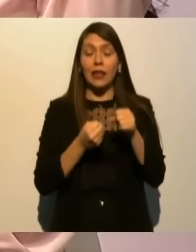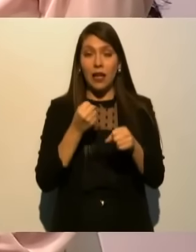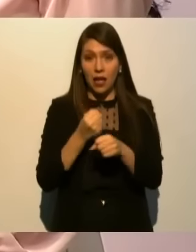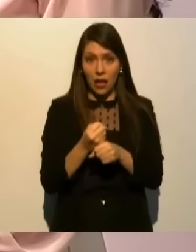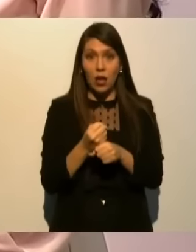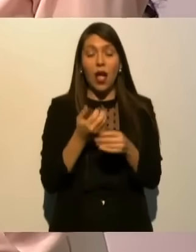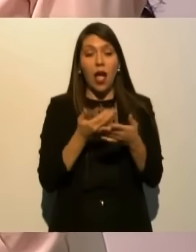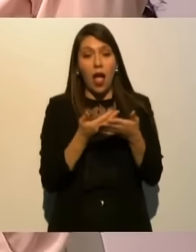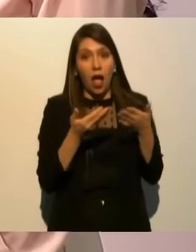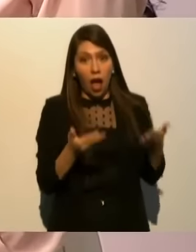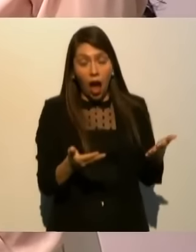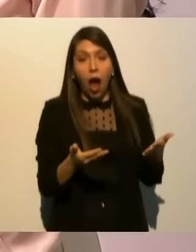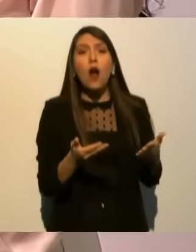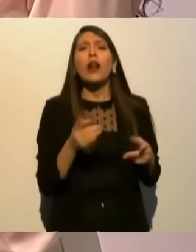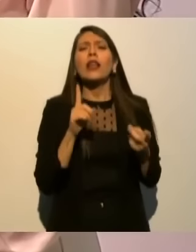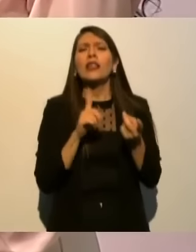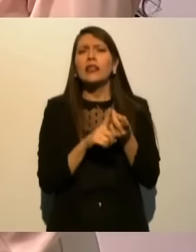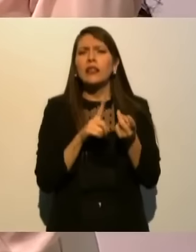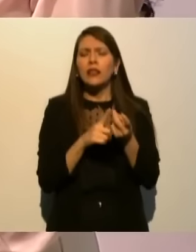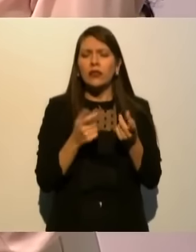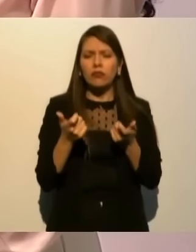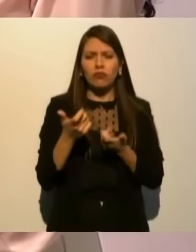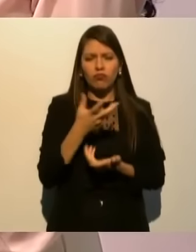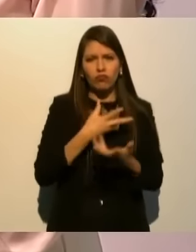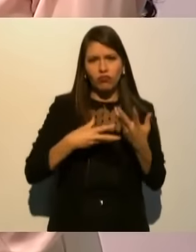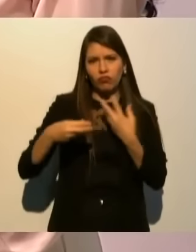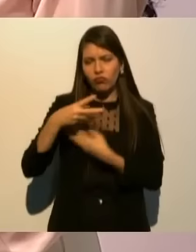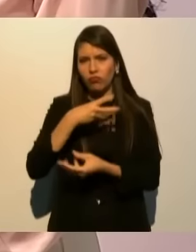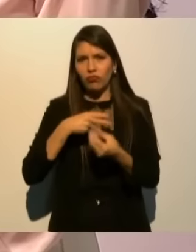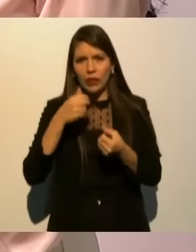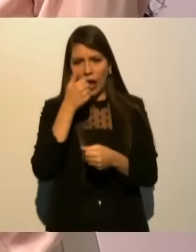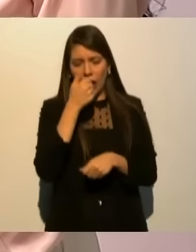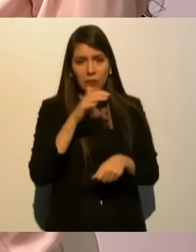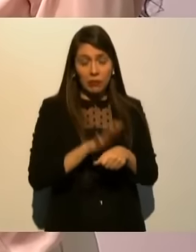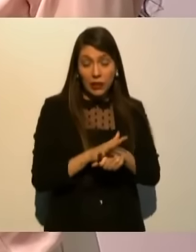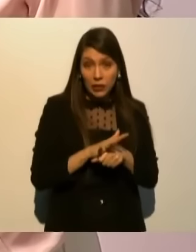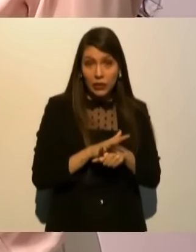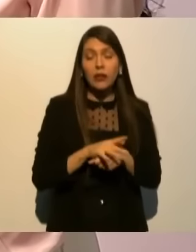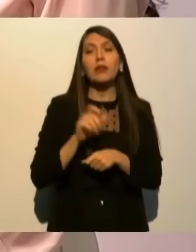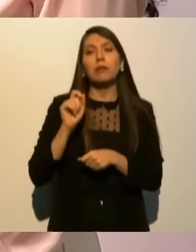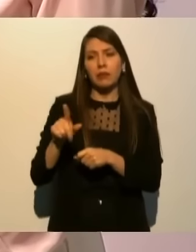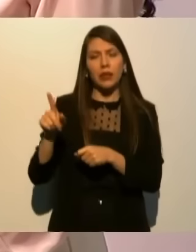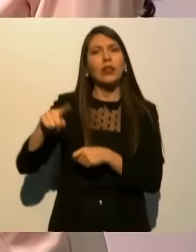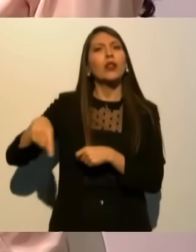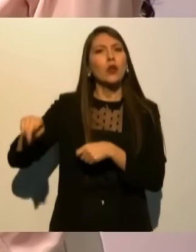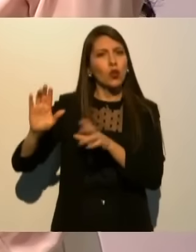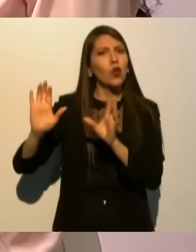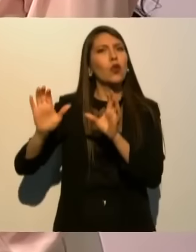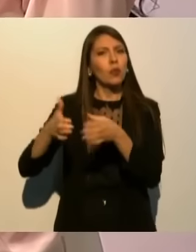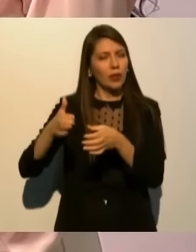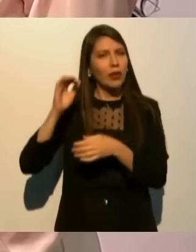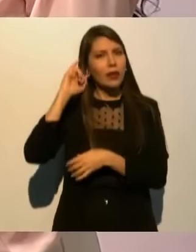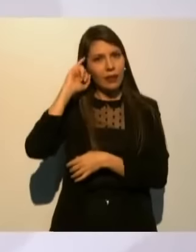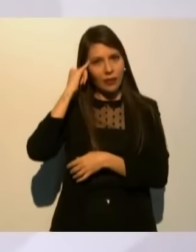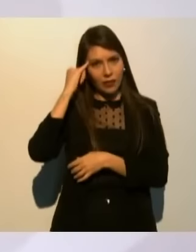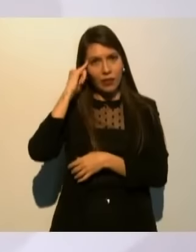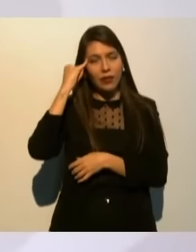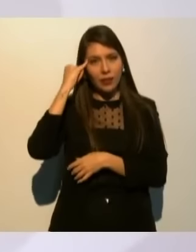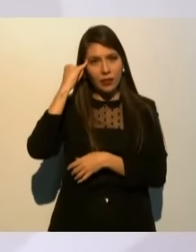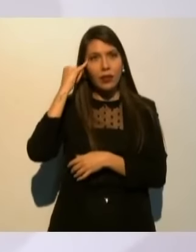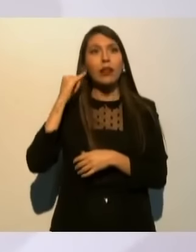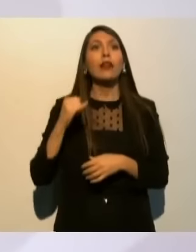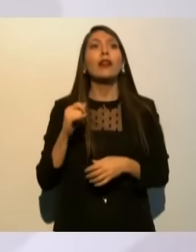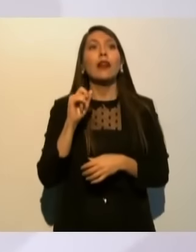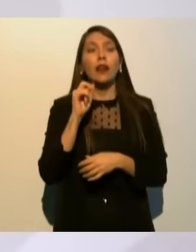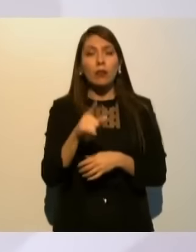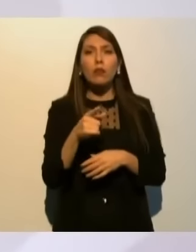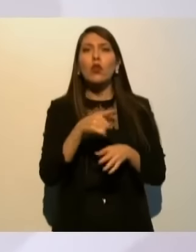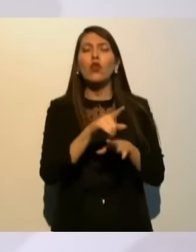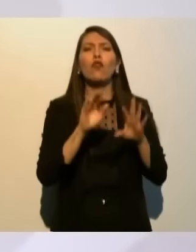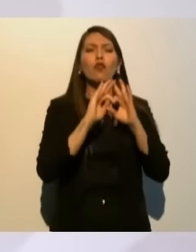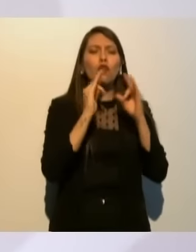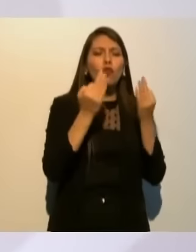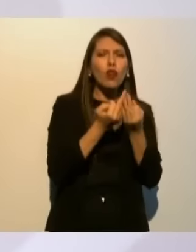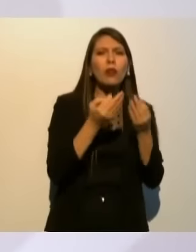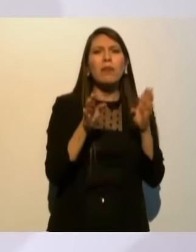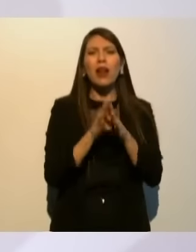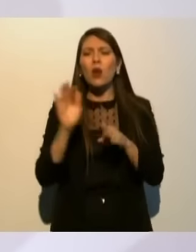por ellos con pleno respeto a sus sistemas normativos y formas de organización tradicionales